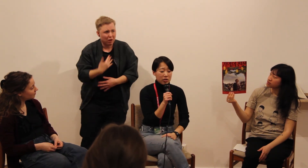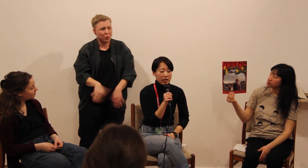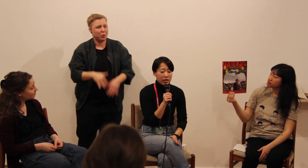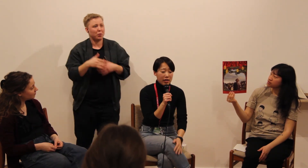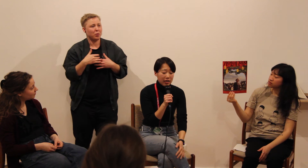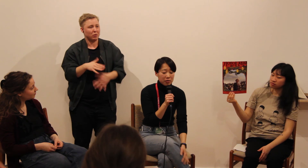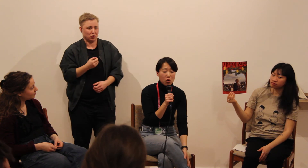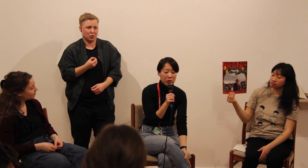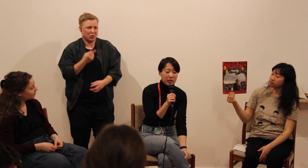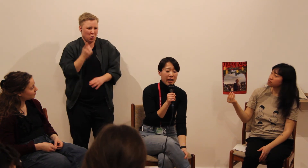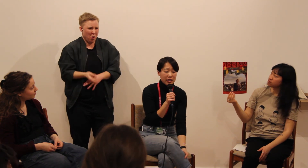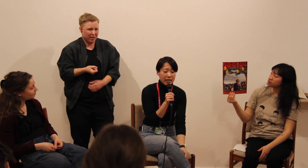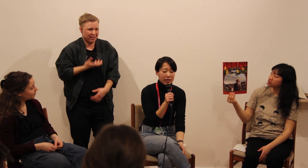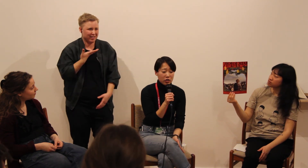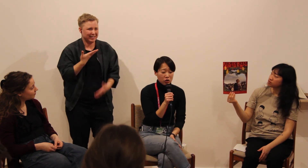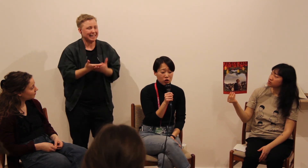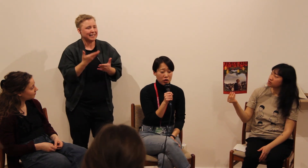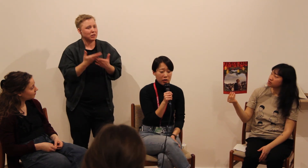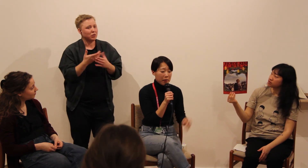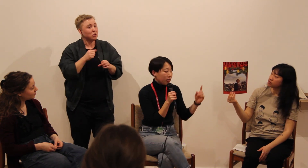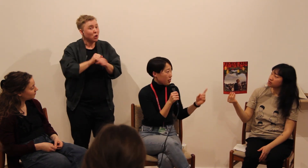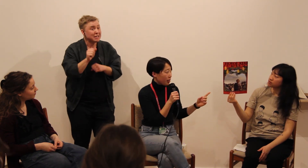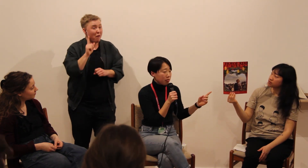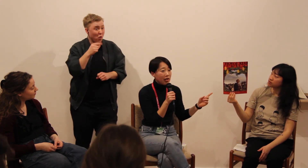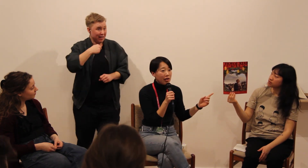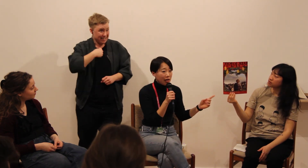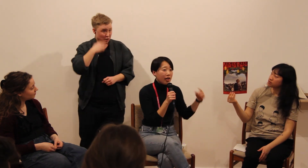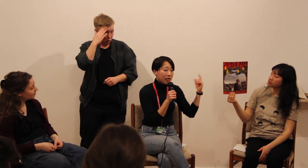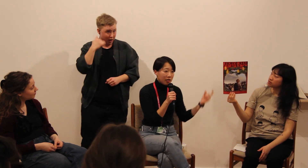Ich glaube das war der Moment wo ich mich entschied den Film zu machen.